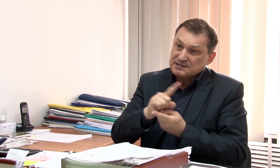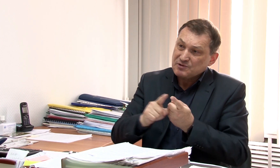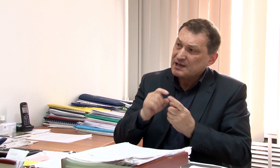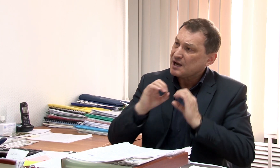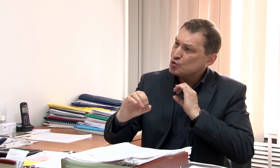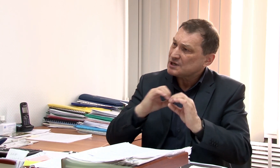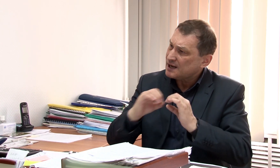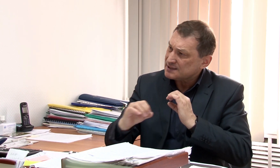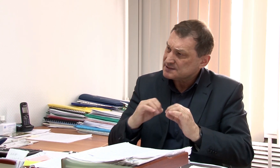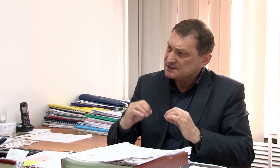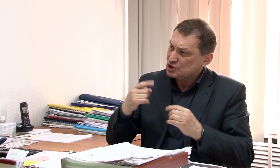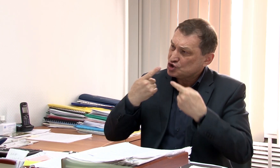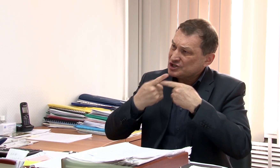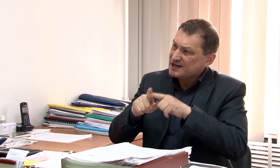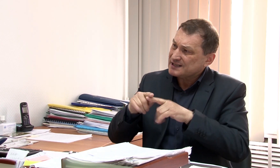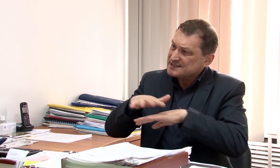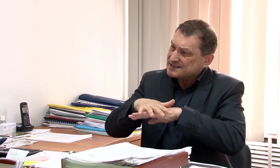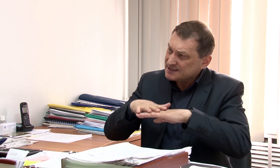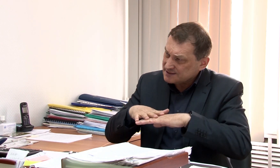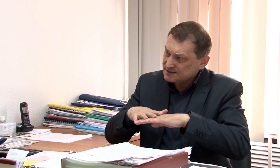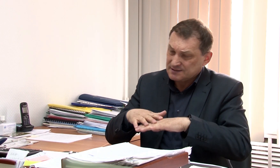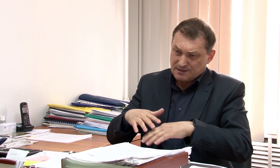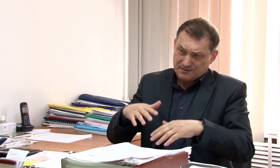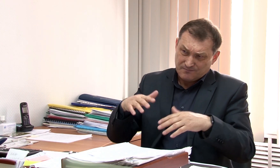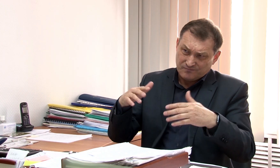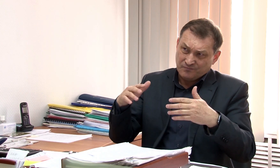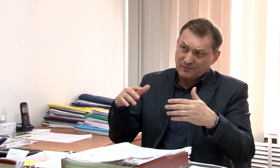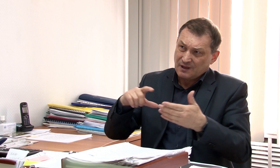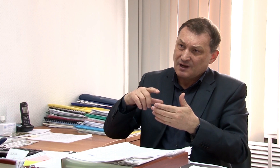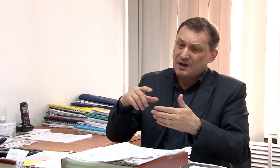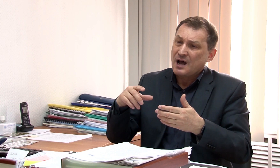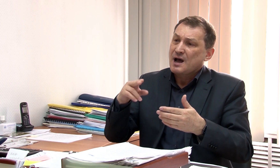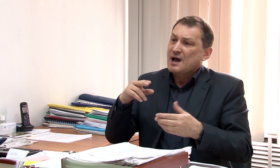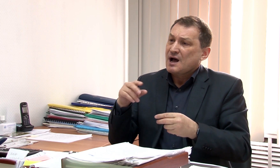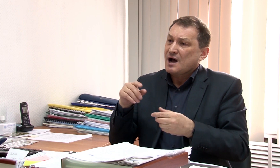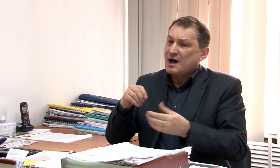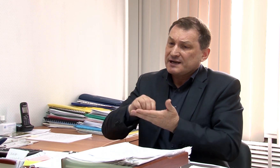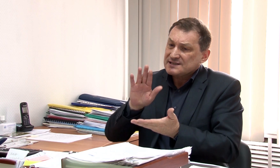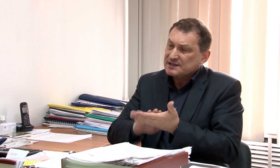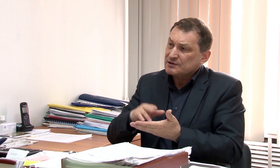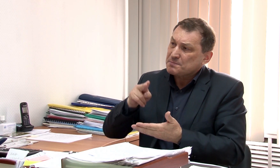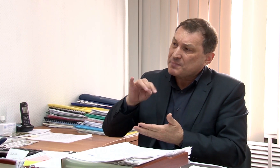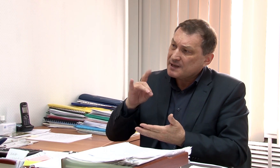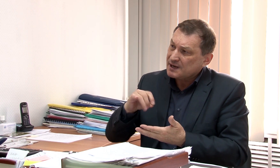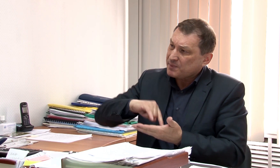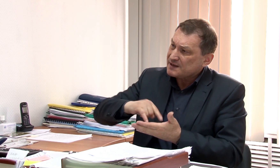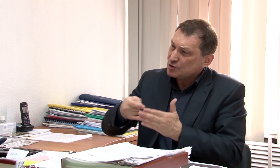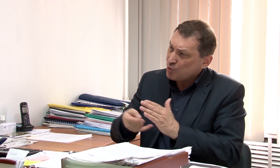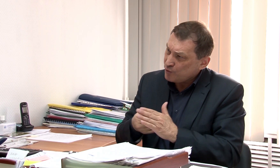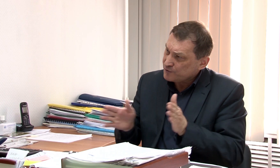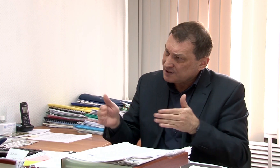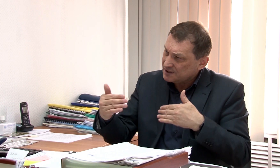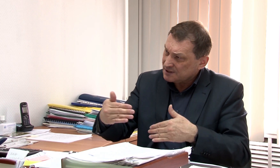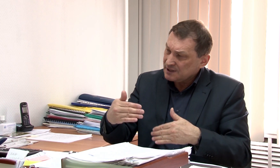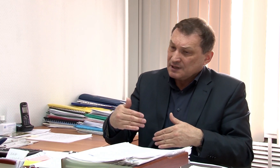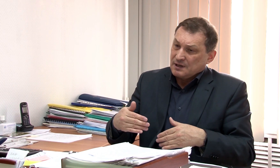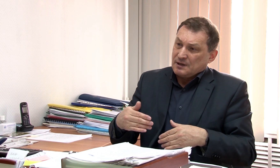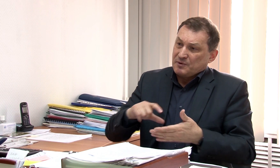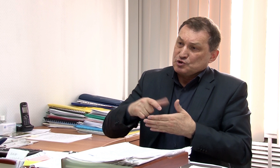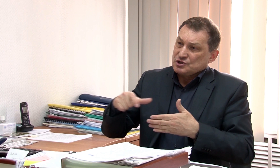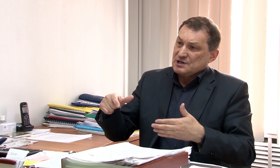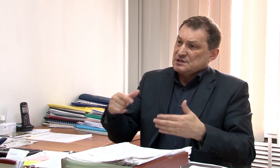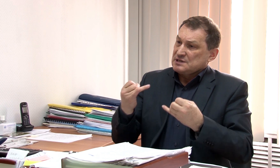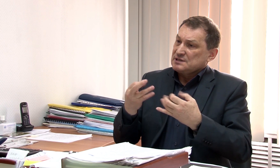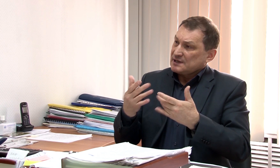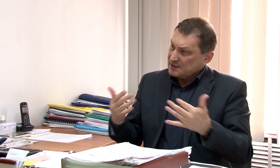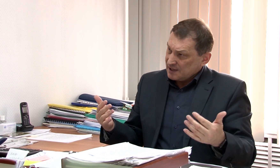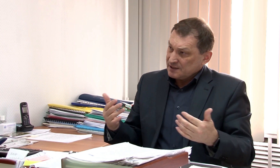заменять коммуникации, инженерные сети, регистрировать перепланировку помещений и т.д.